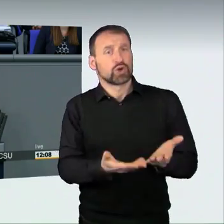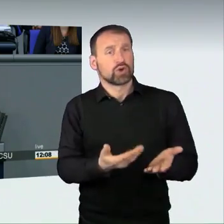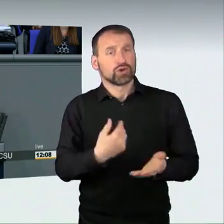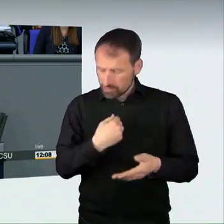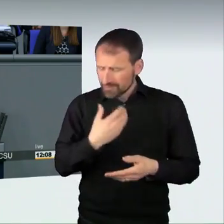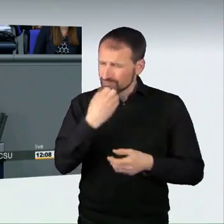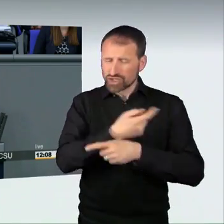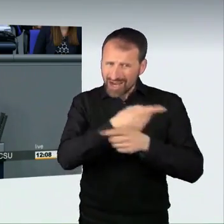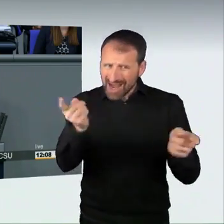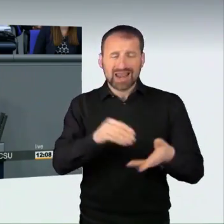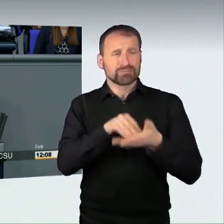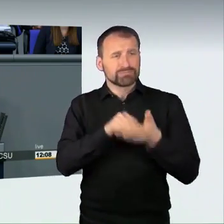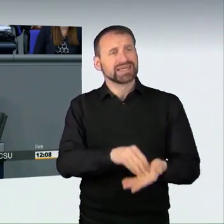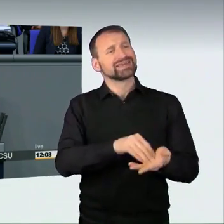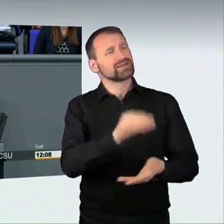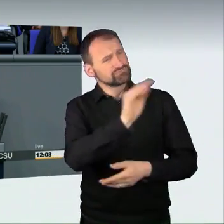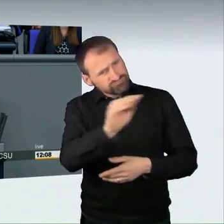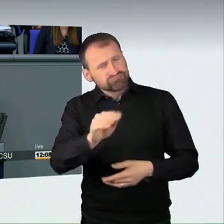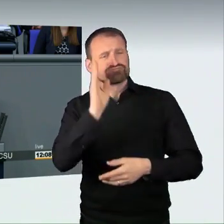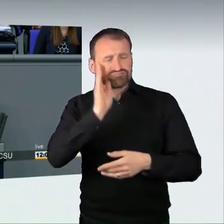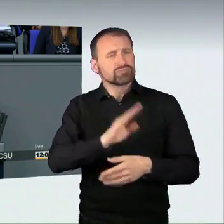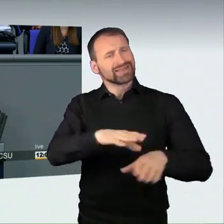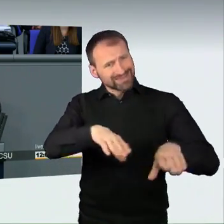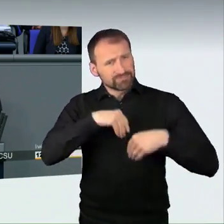Das zeigen alle Gerichtsurteile, die es bislang gibt.